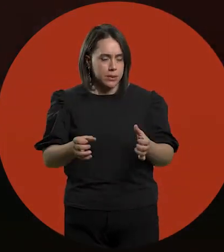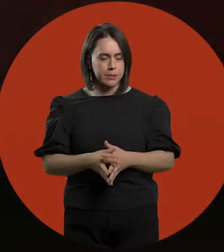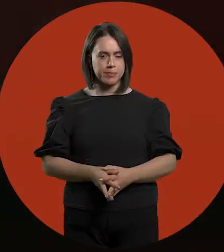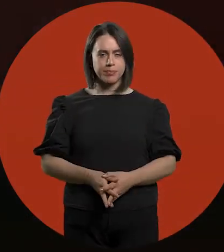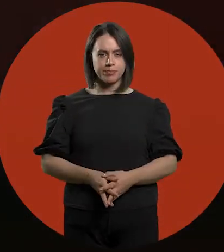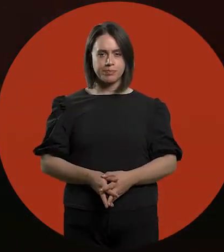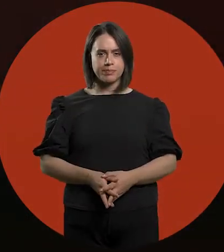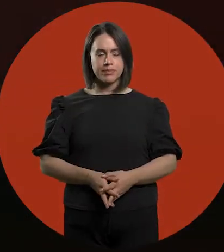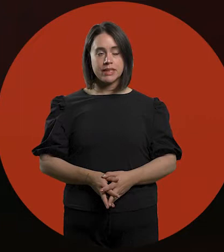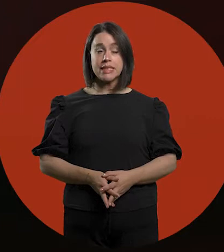Los retos,